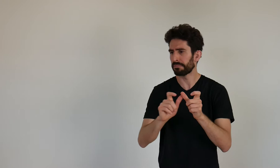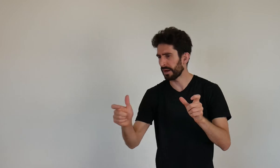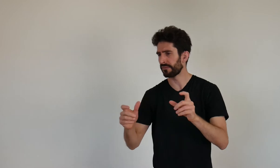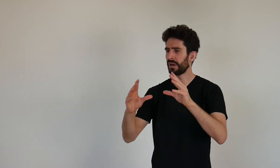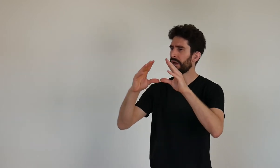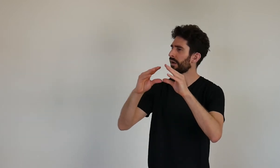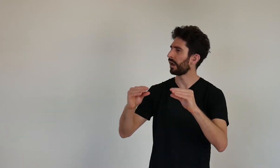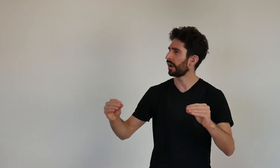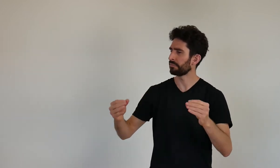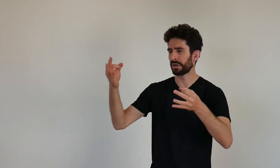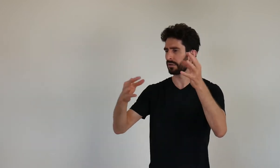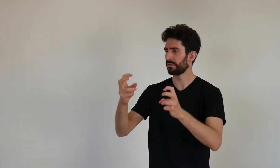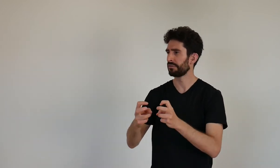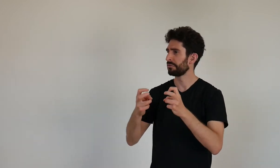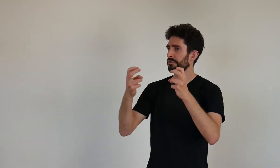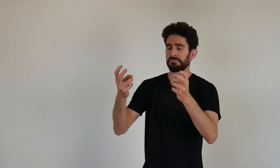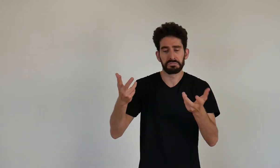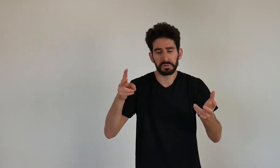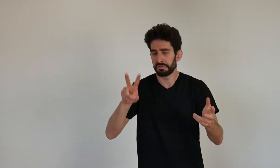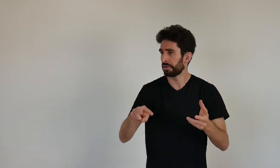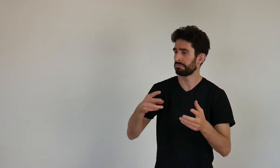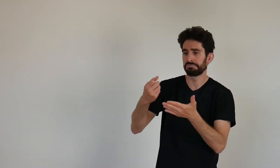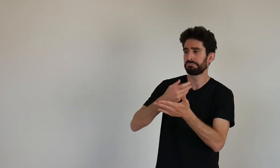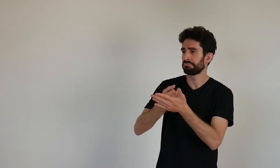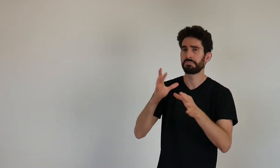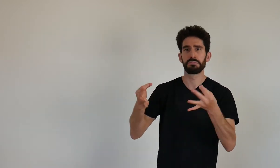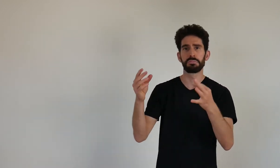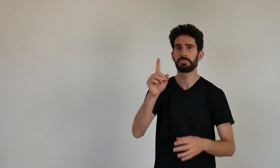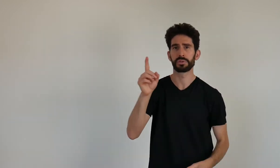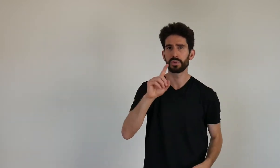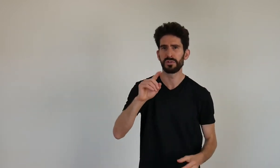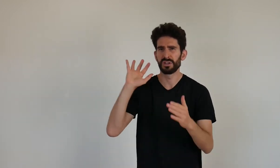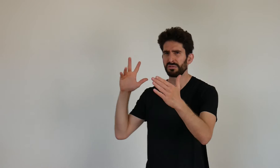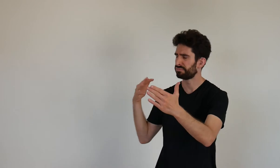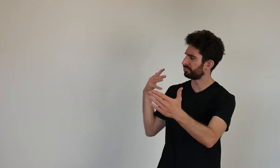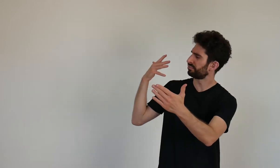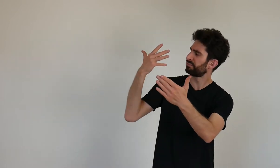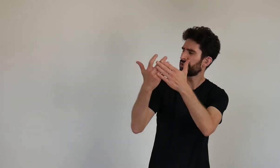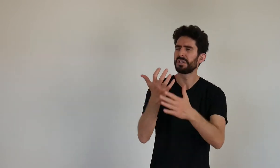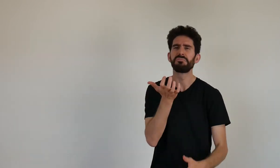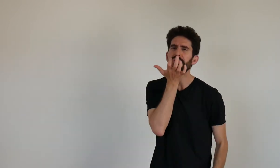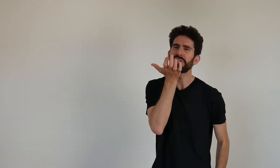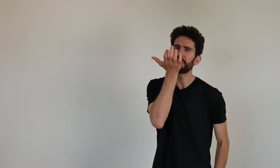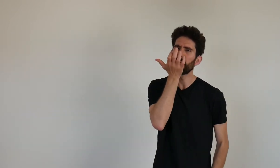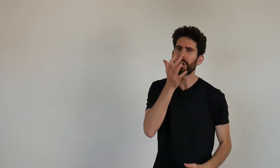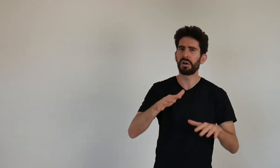et augmentent en temps de calme, je n'ai pas trouvé d'informations là-dessus. Depuis la préhistoire,